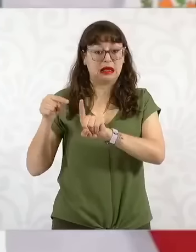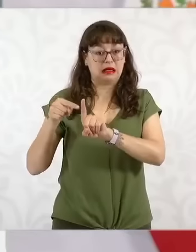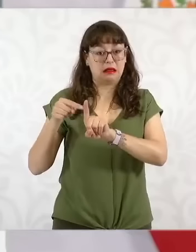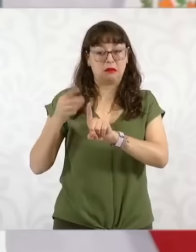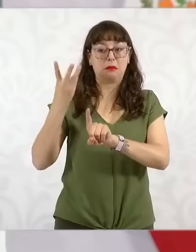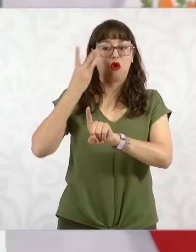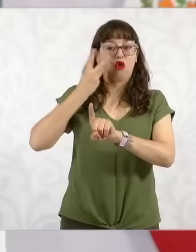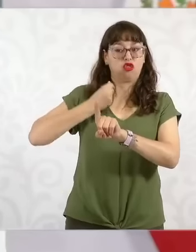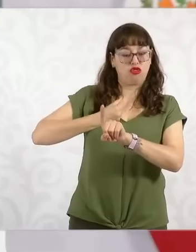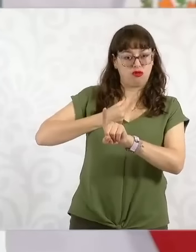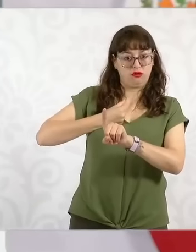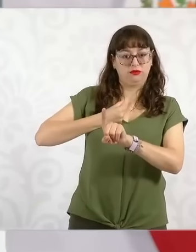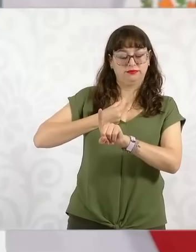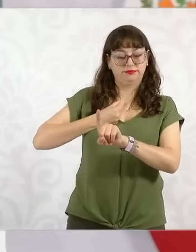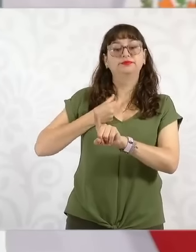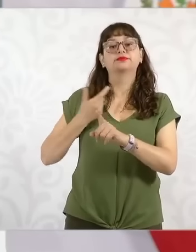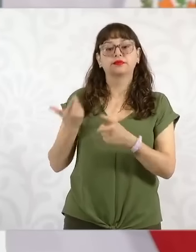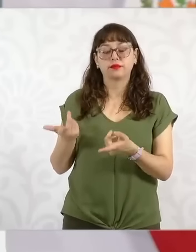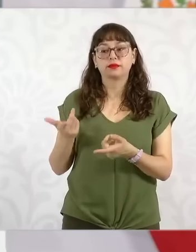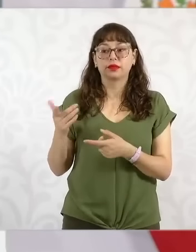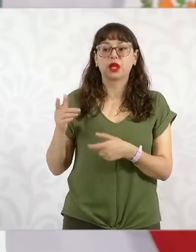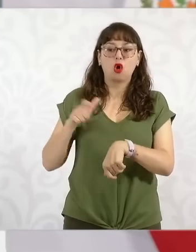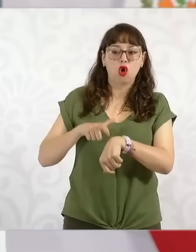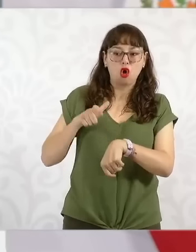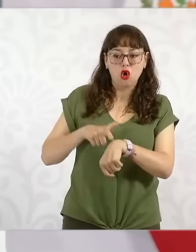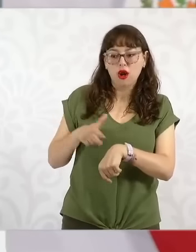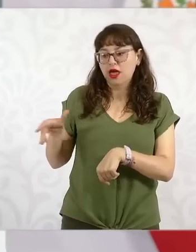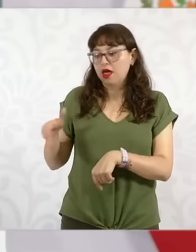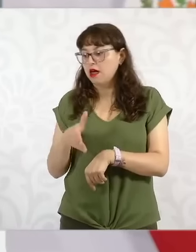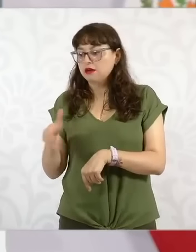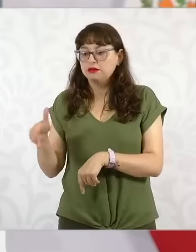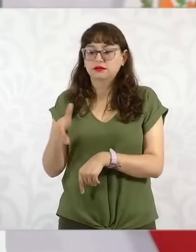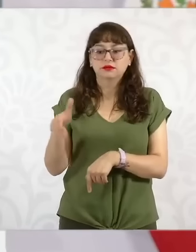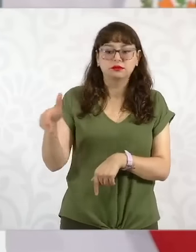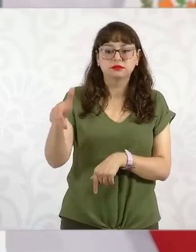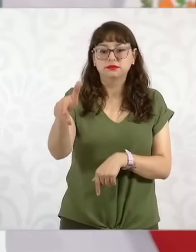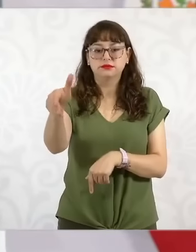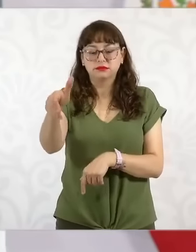indica que su informante señaló la ruta y horario que seguiría el alcalde y refiere que él va a un